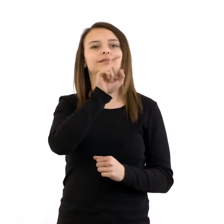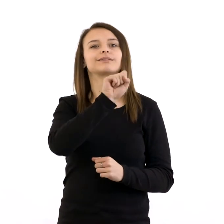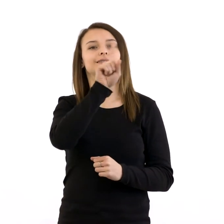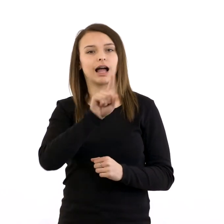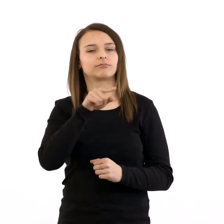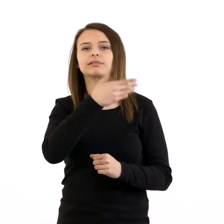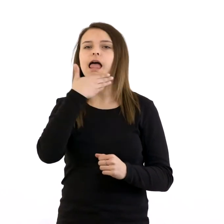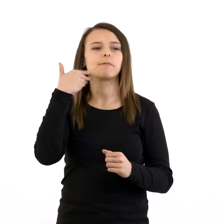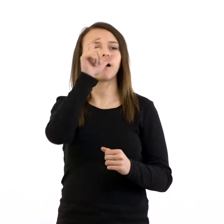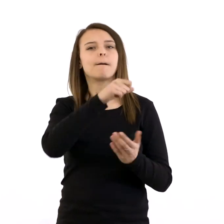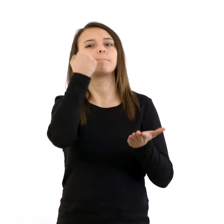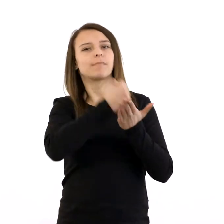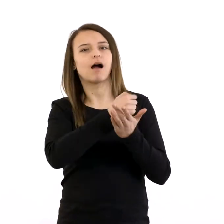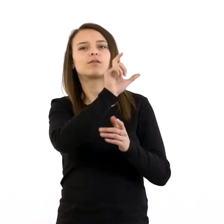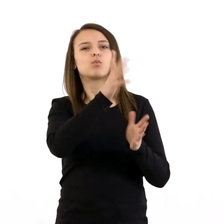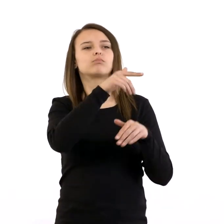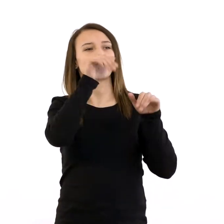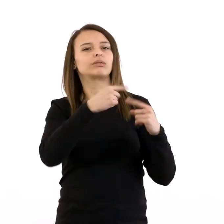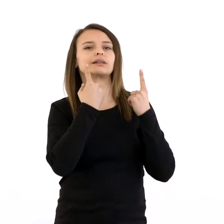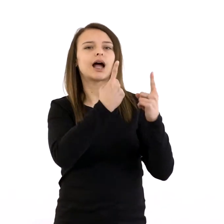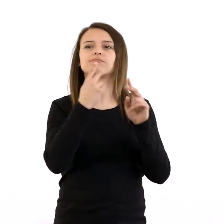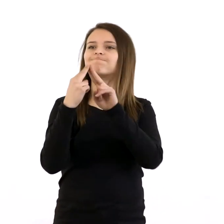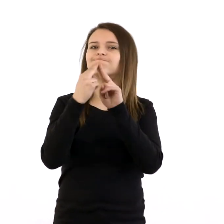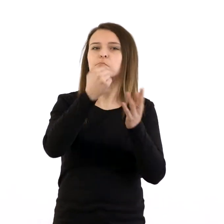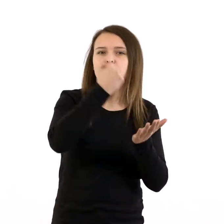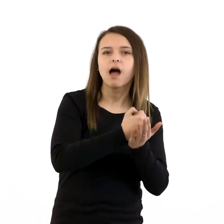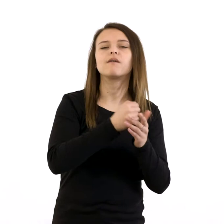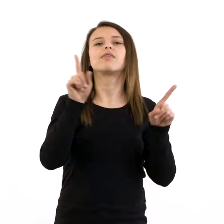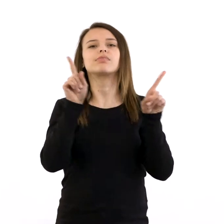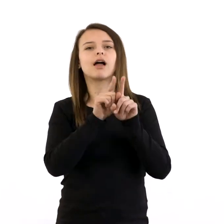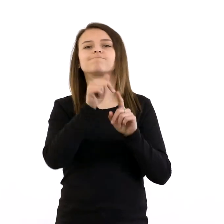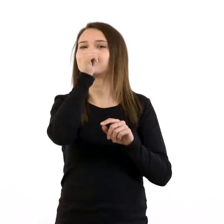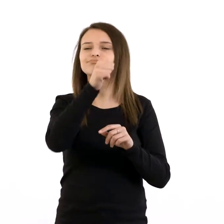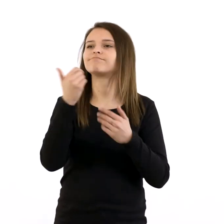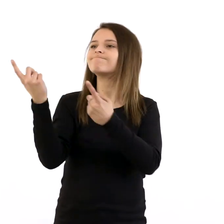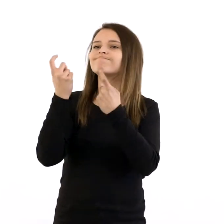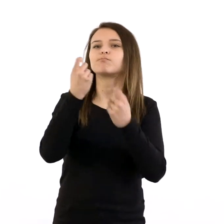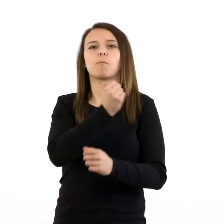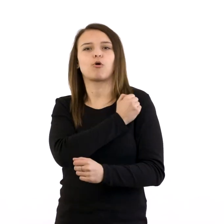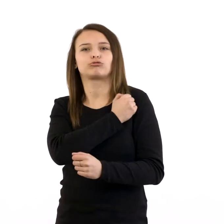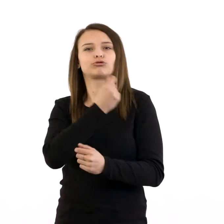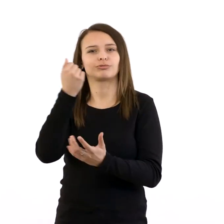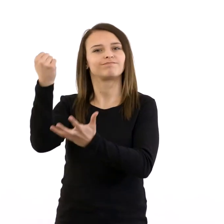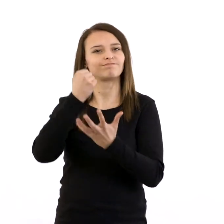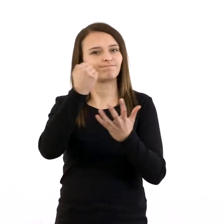ZAZ nie ma osobowości prawnej, co oznacza, że nie może samodzielnie nabywać praw i zaciągać zobowiązań finansowych.